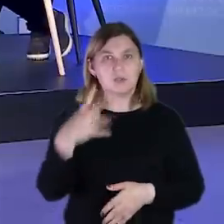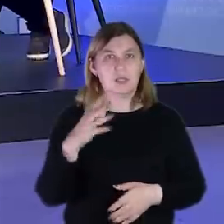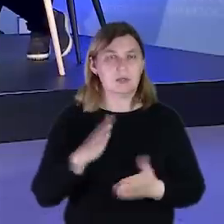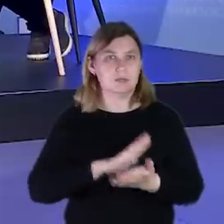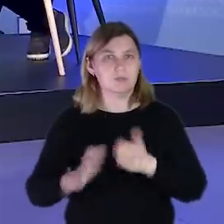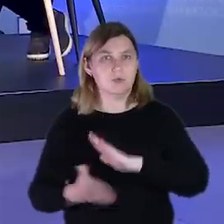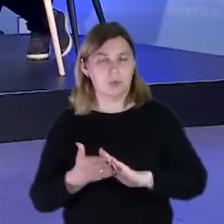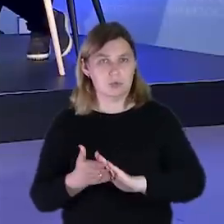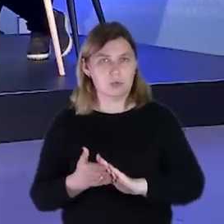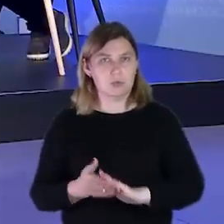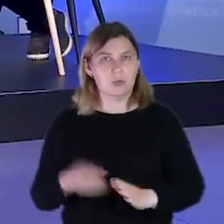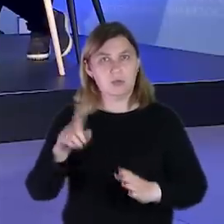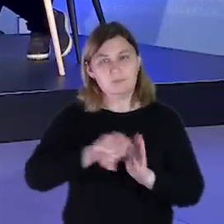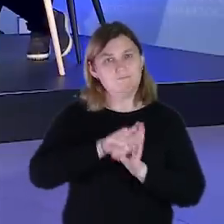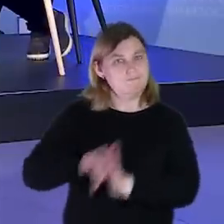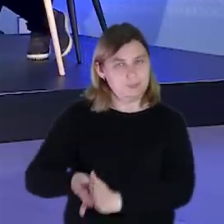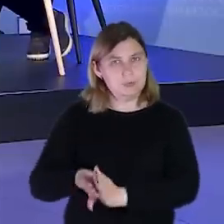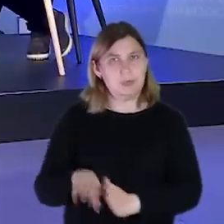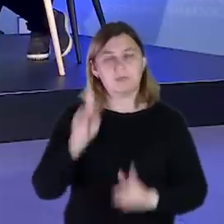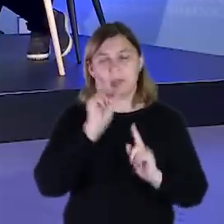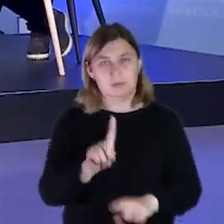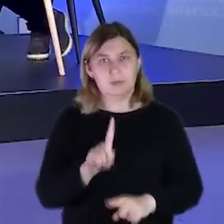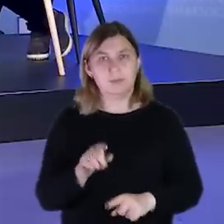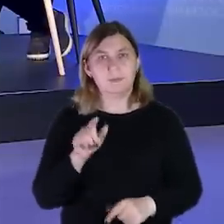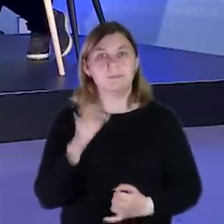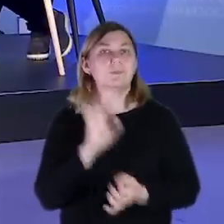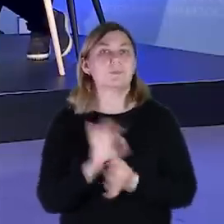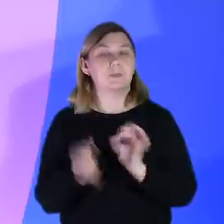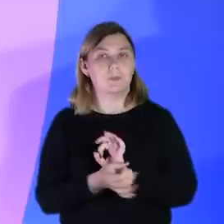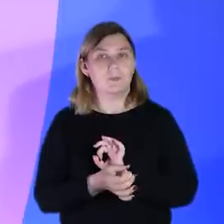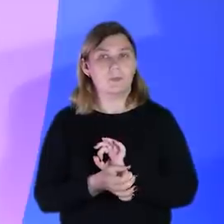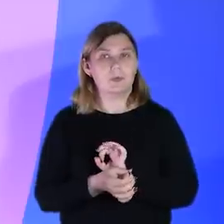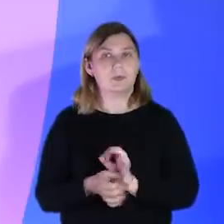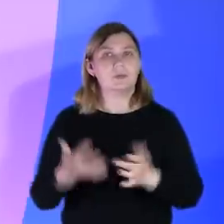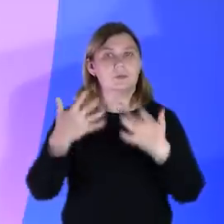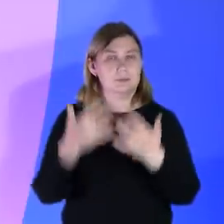Oczywiście czterech woźnych odliczymy od tego, więc tak naprawdę, gdybyśmy policzyli: